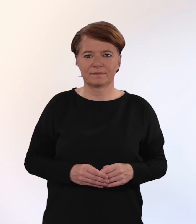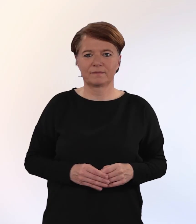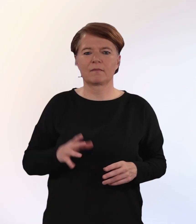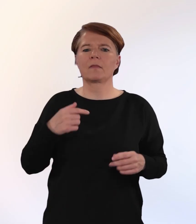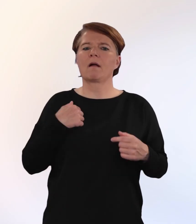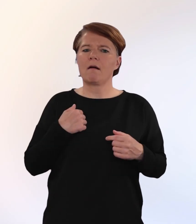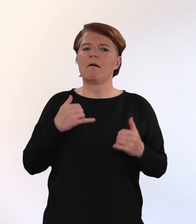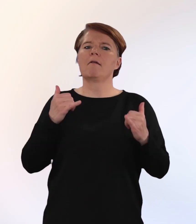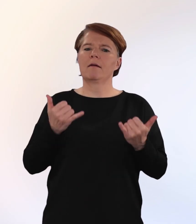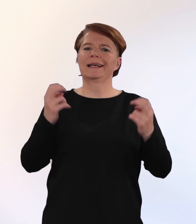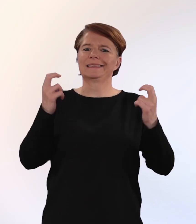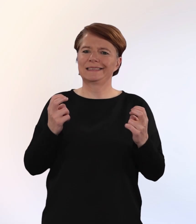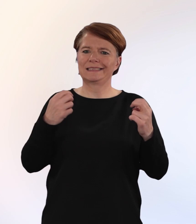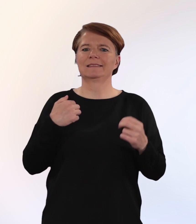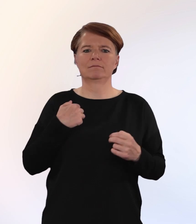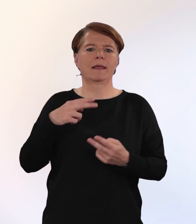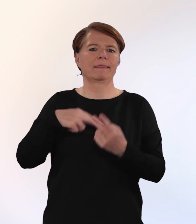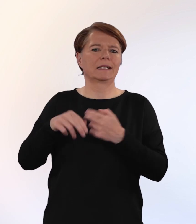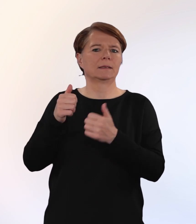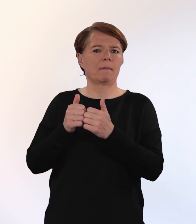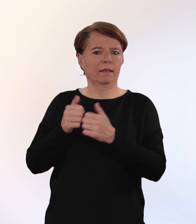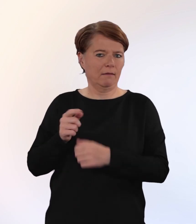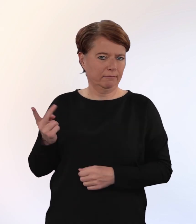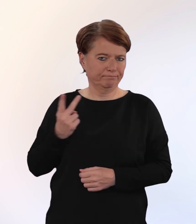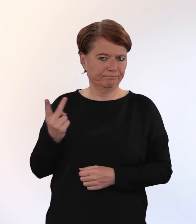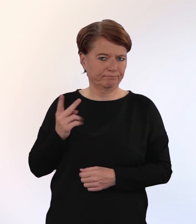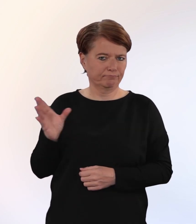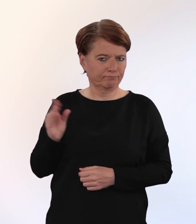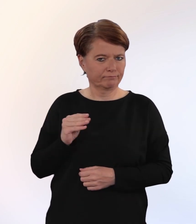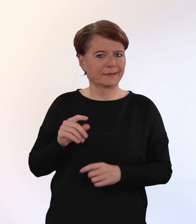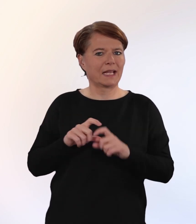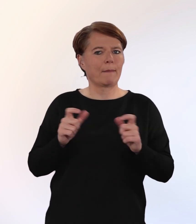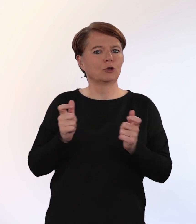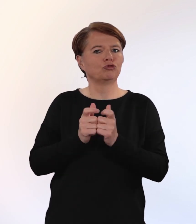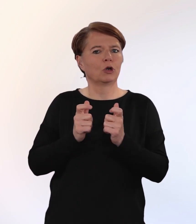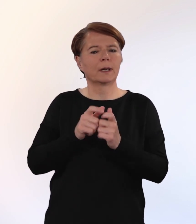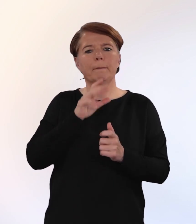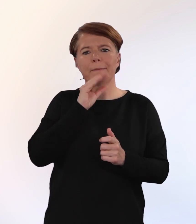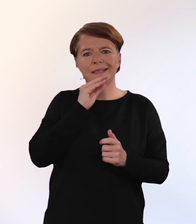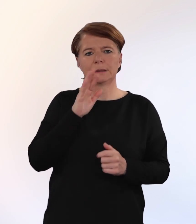In der Residenz hatte ich mit meiner Tanzpartnerin damals das Stück "Birds".